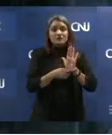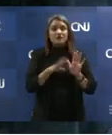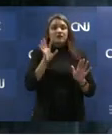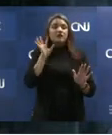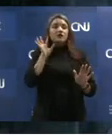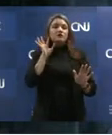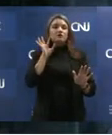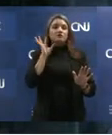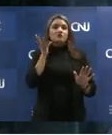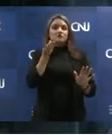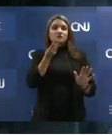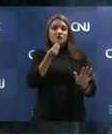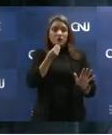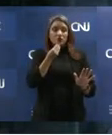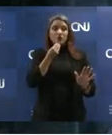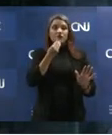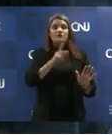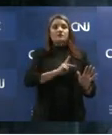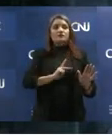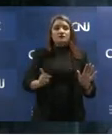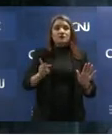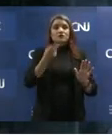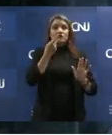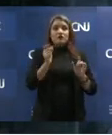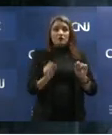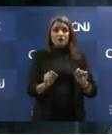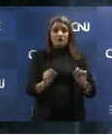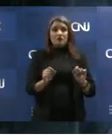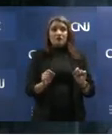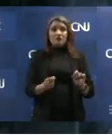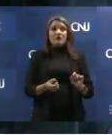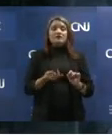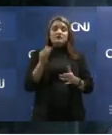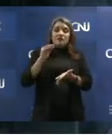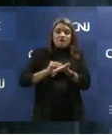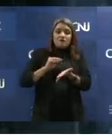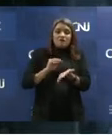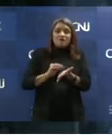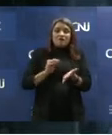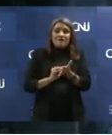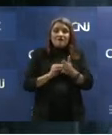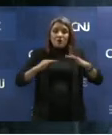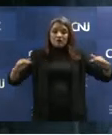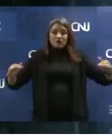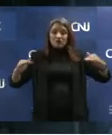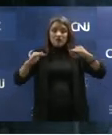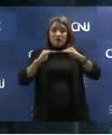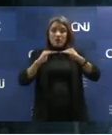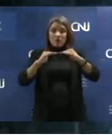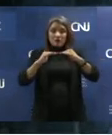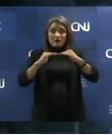de que a míngua de paridade pela existência de um número ímpar de vagas entre membros do Ministério Público e da OAB